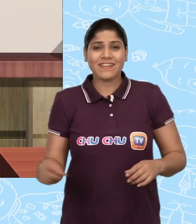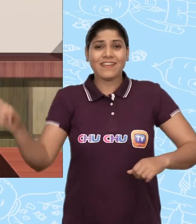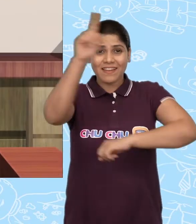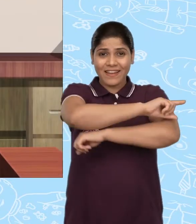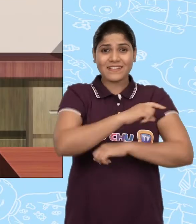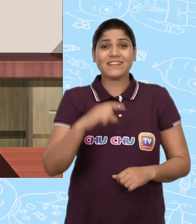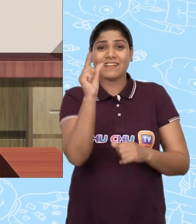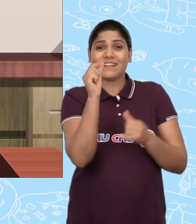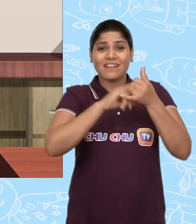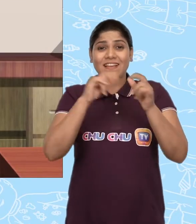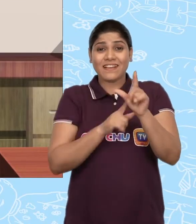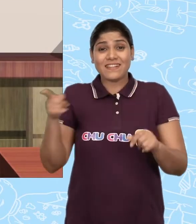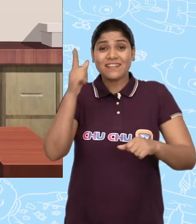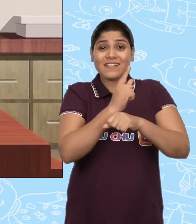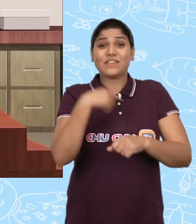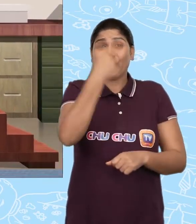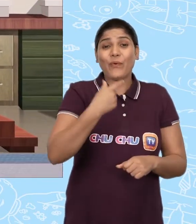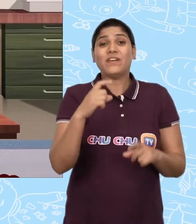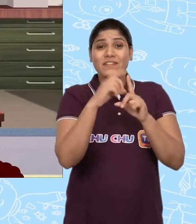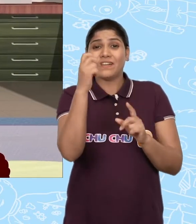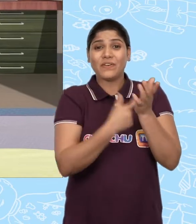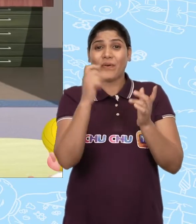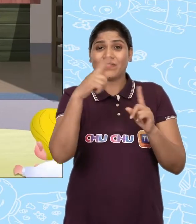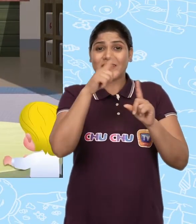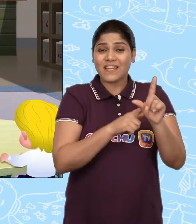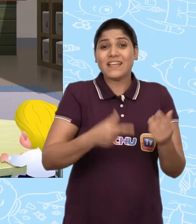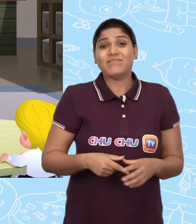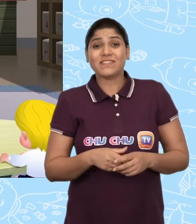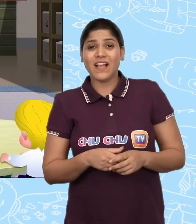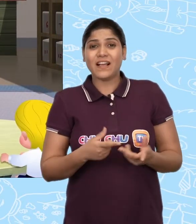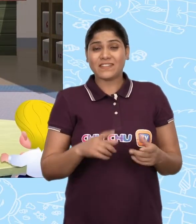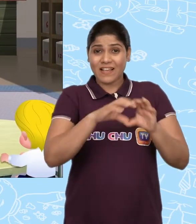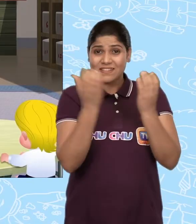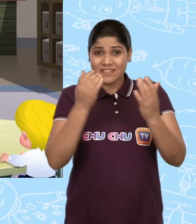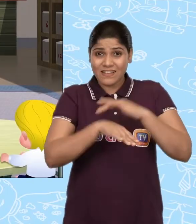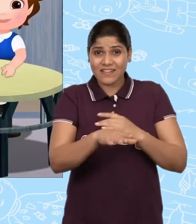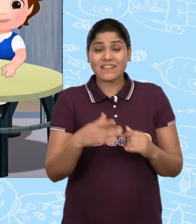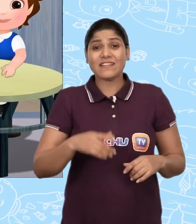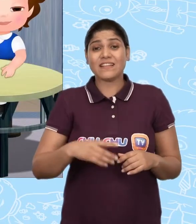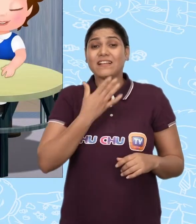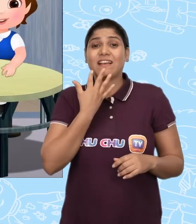एक दिन Miss Dorothy Cussly की teacher class में एक रंगो का पहिया लेकर आयी।